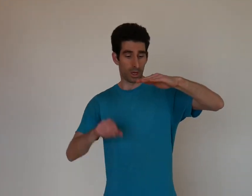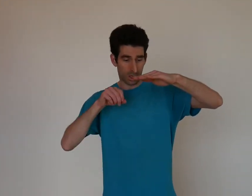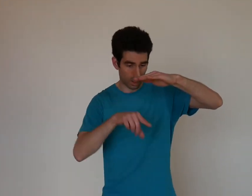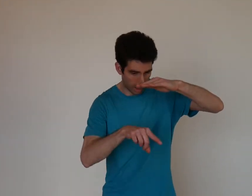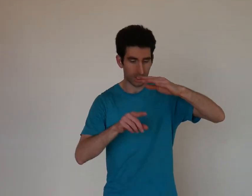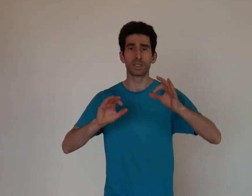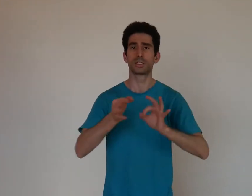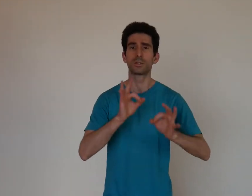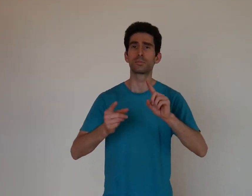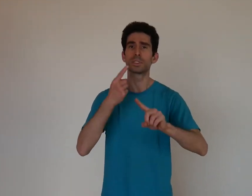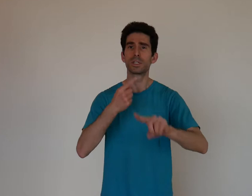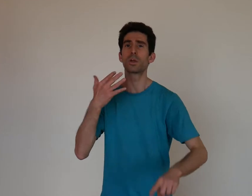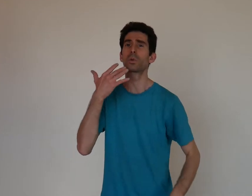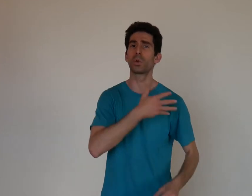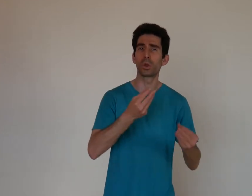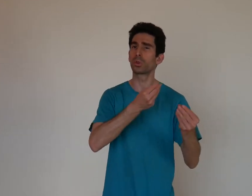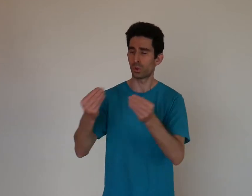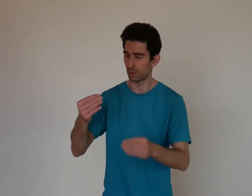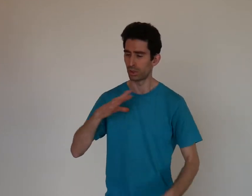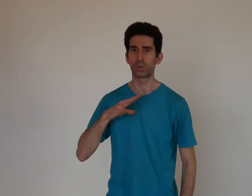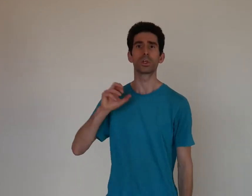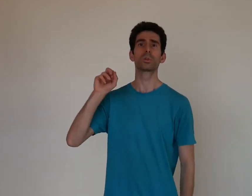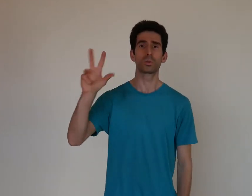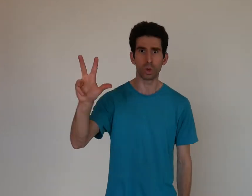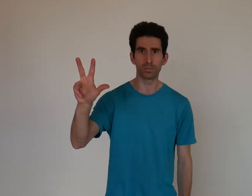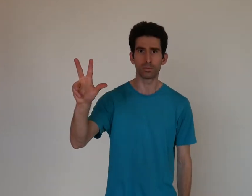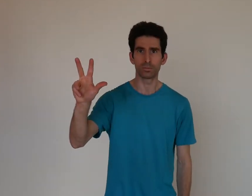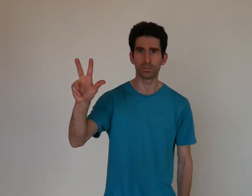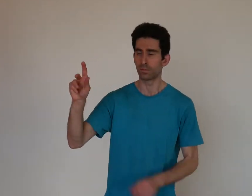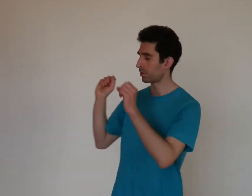Dans le derme, se trouvent des cellules spécialisées qui donnent la couleur. Il y en a trois.